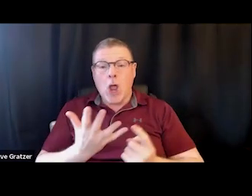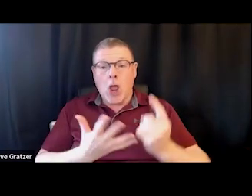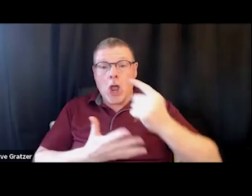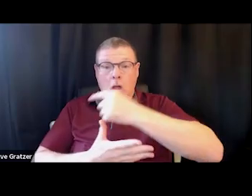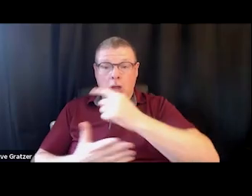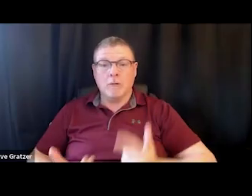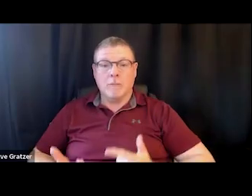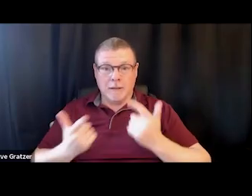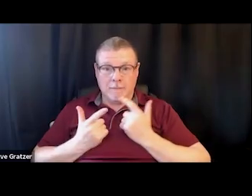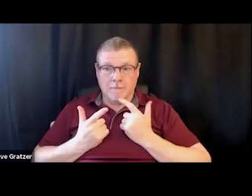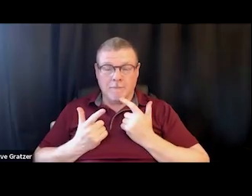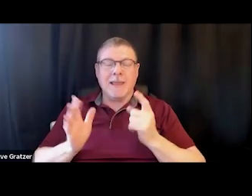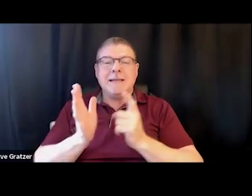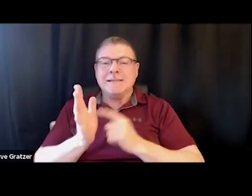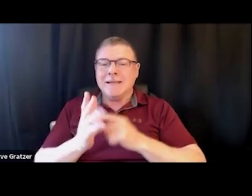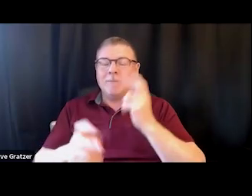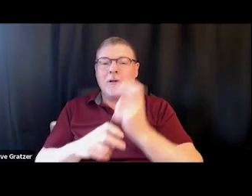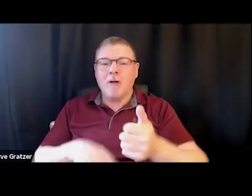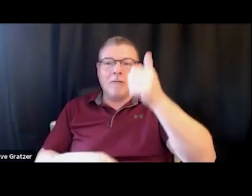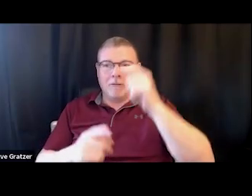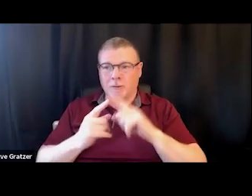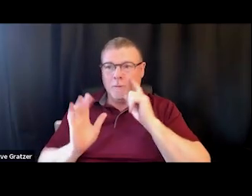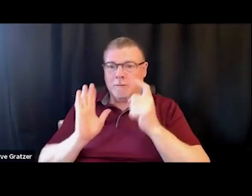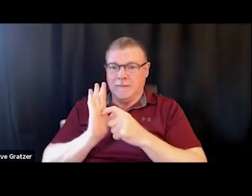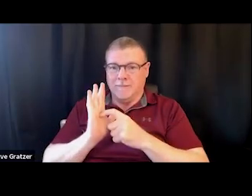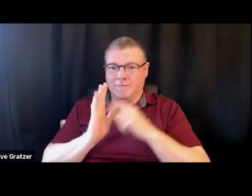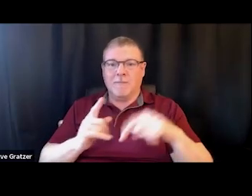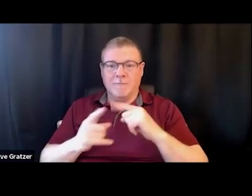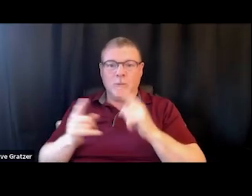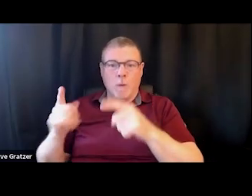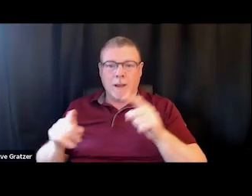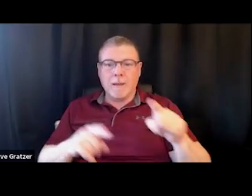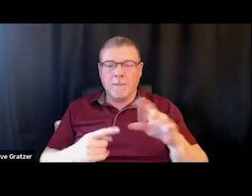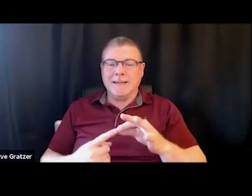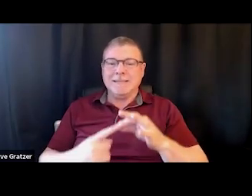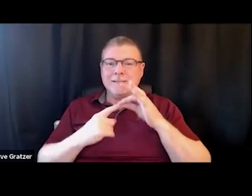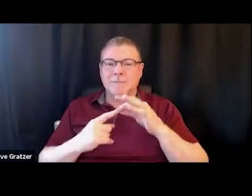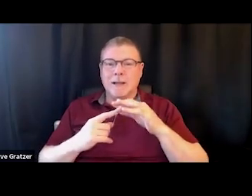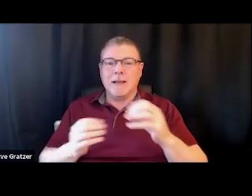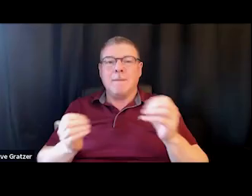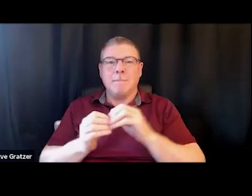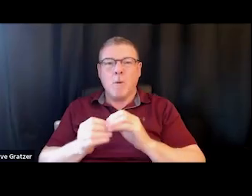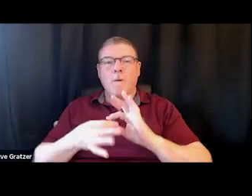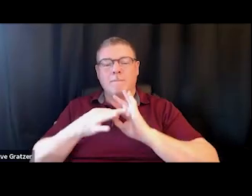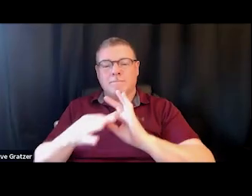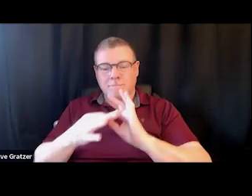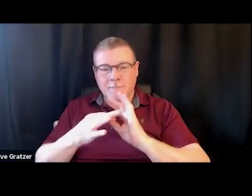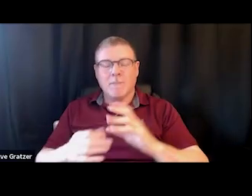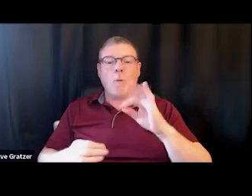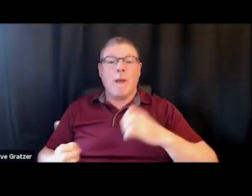Y a veces es más sutil y más difícil de identificar cuando estas cosas suceden, especialmente cuando está más relacionado con el funcionamiento ejecutivo o relacionado con la regulación emocional,